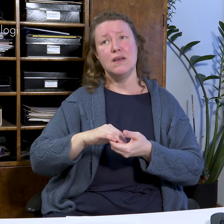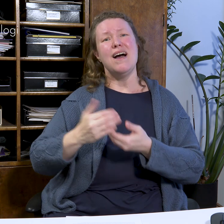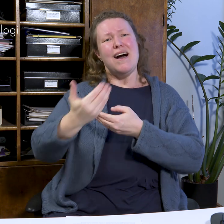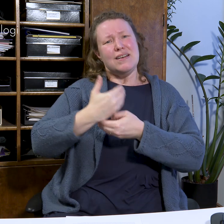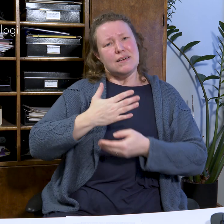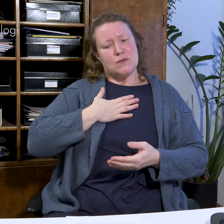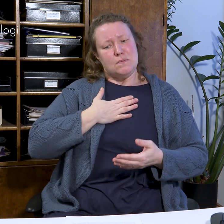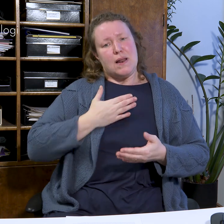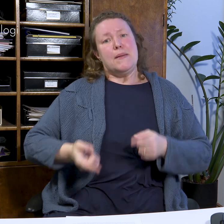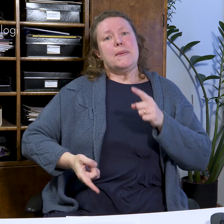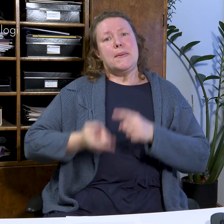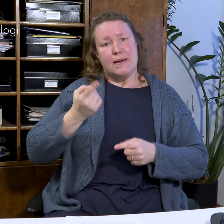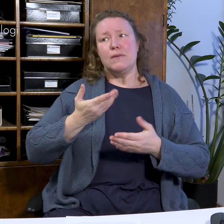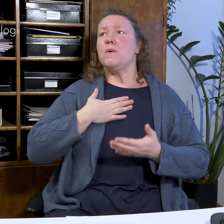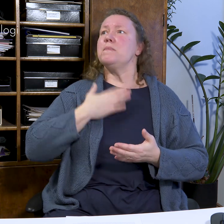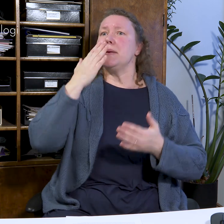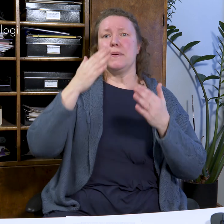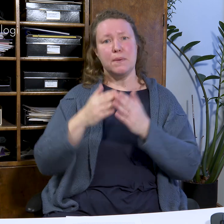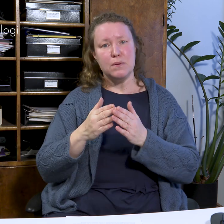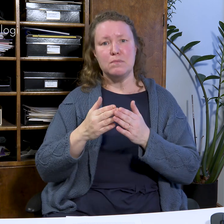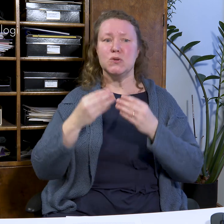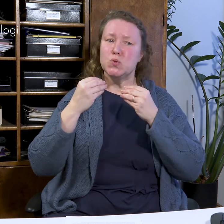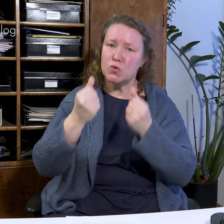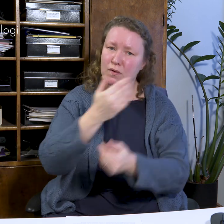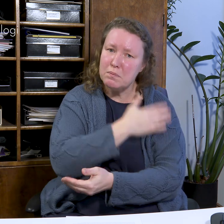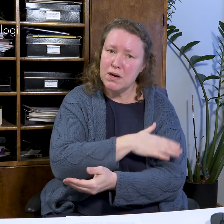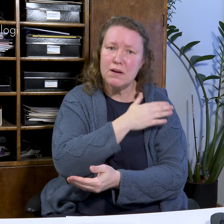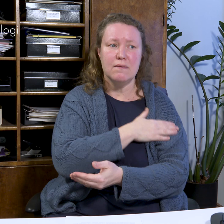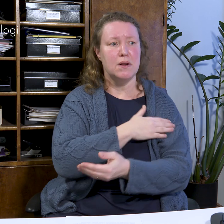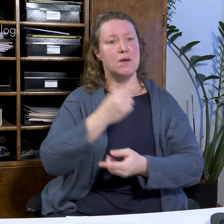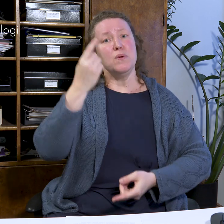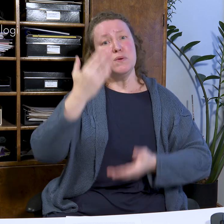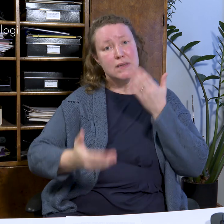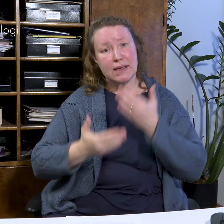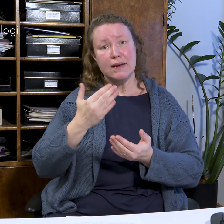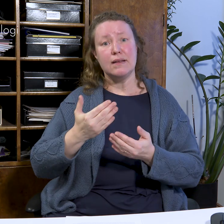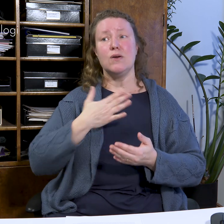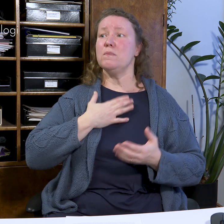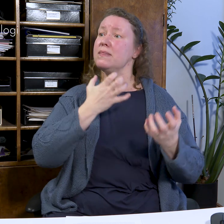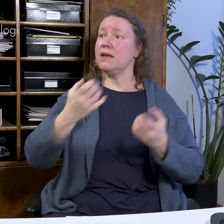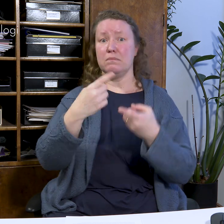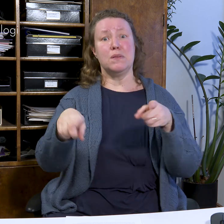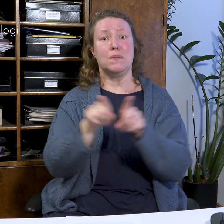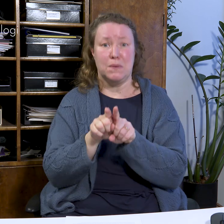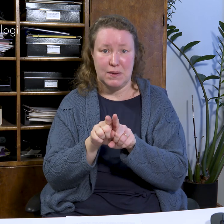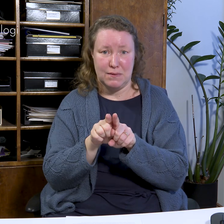jotta tulkkauspalvelu toimisi asiakkaan näkökulmasta sujuvammin, - yksinkertaisemmin ja tämän yksilölliset tarpeet huomioon ottaen.